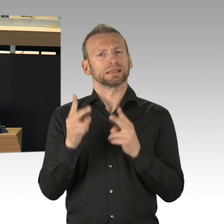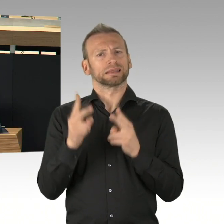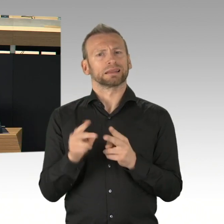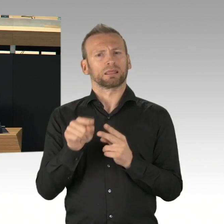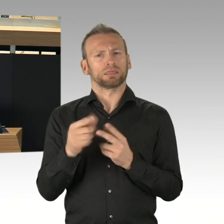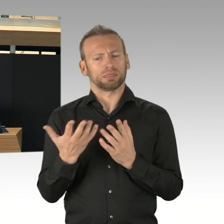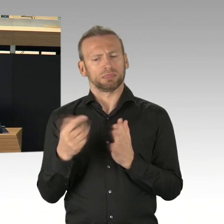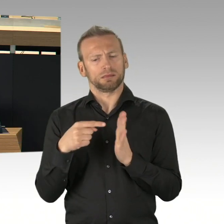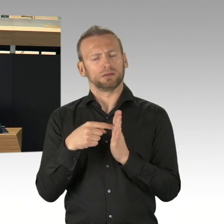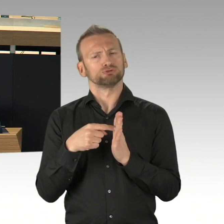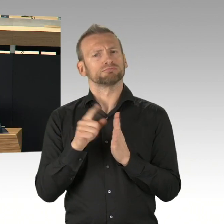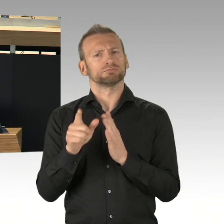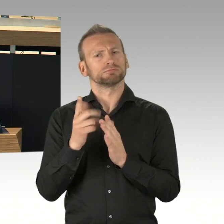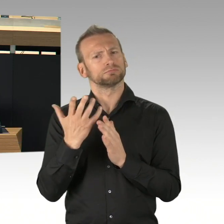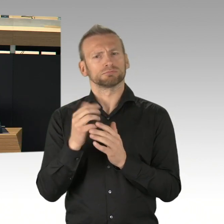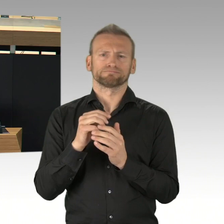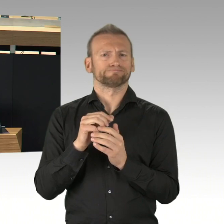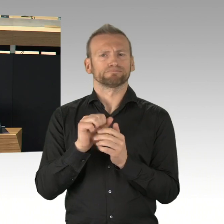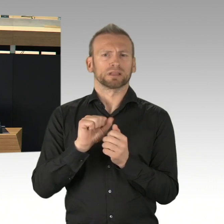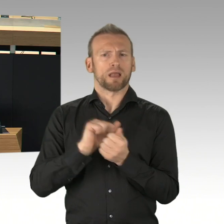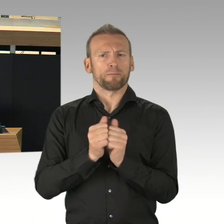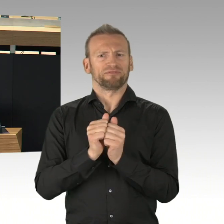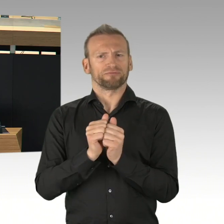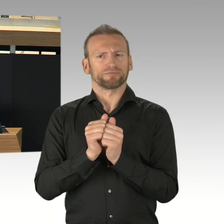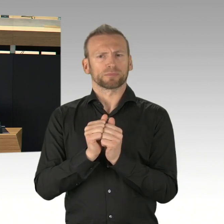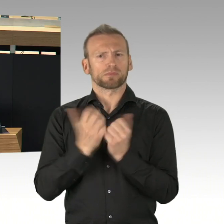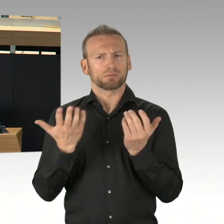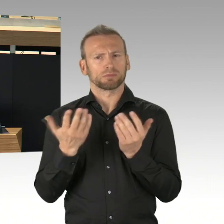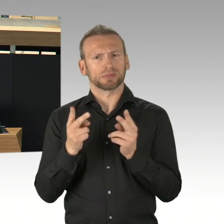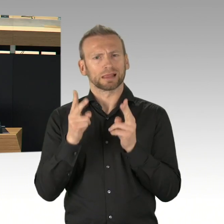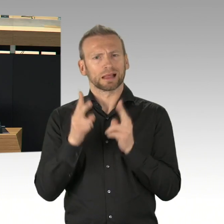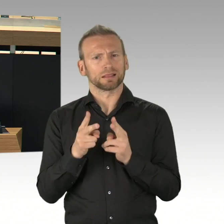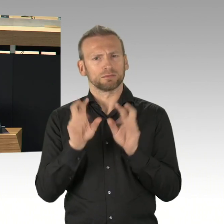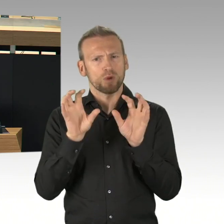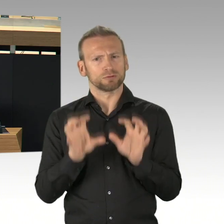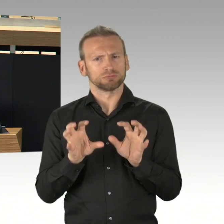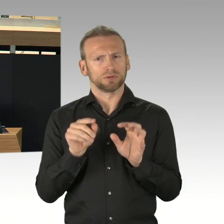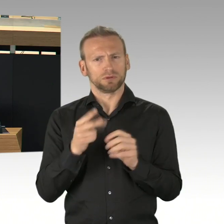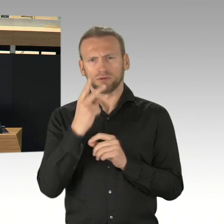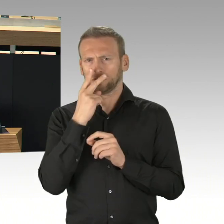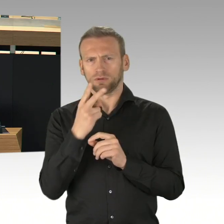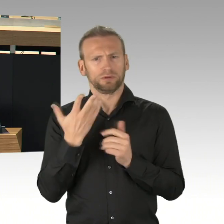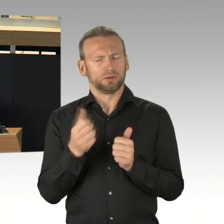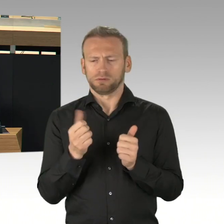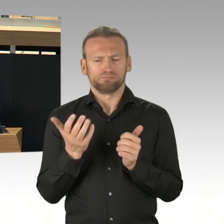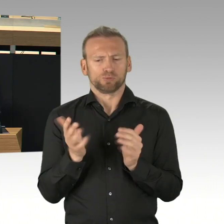den Mieten-TÜV abgelehnt. Sie haben den Mieten-TÜV abgelehnt, der am Ende ein perfektes Kontrollmechanismus,